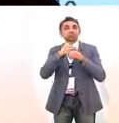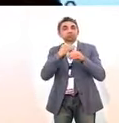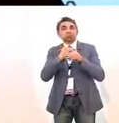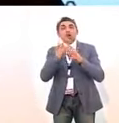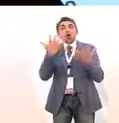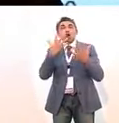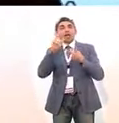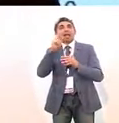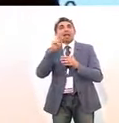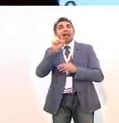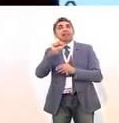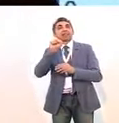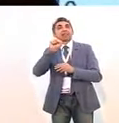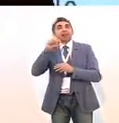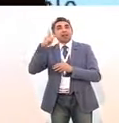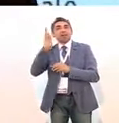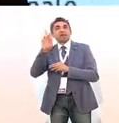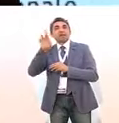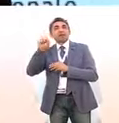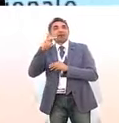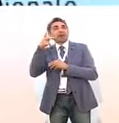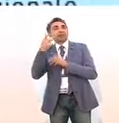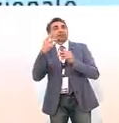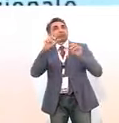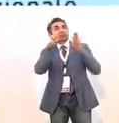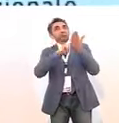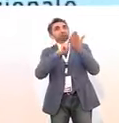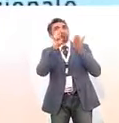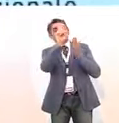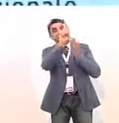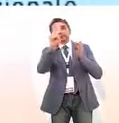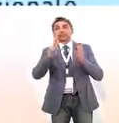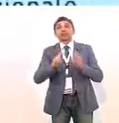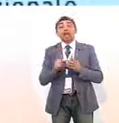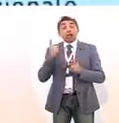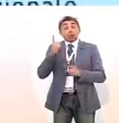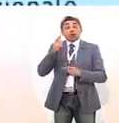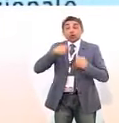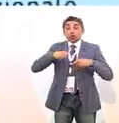di Anna Frank. E allora noi abbiamo bisogno di formare i nostri giovani alla politica,